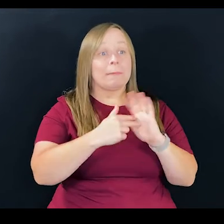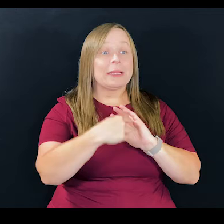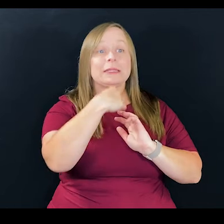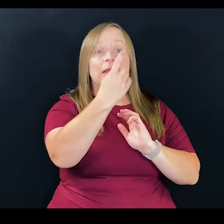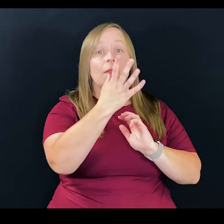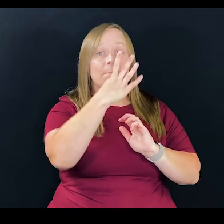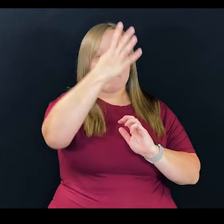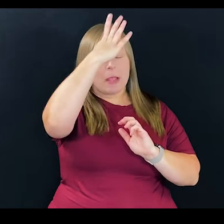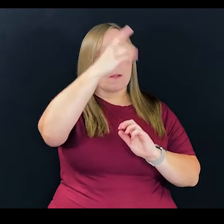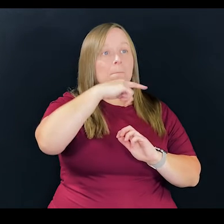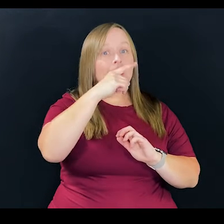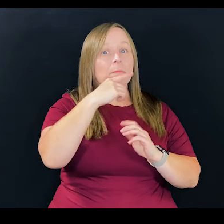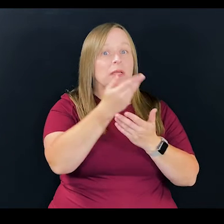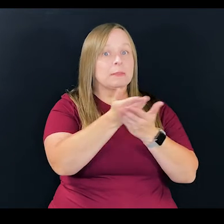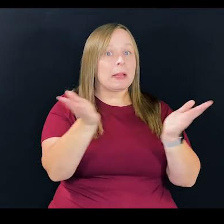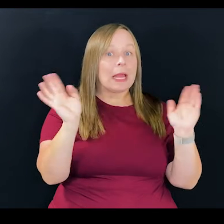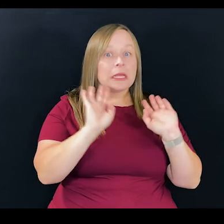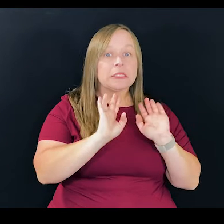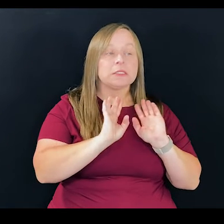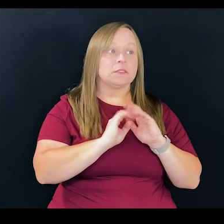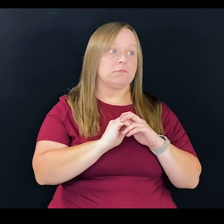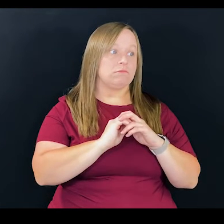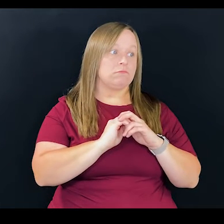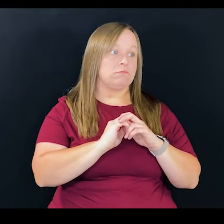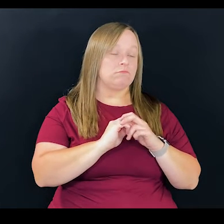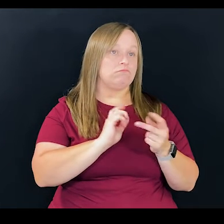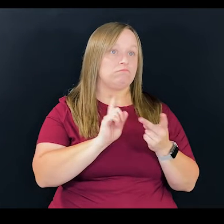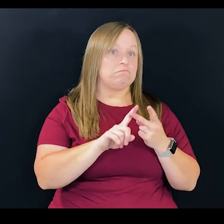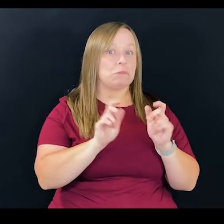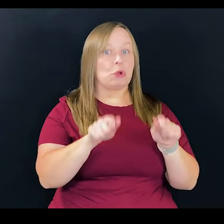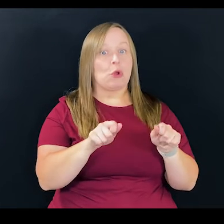Eso significa decirles a sus papás en un lugar público,